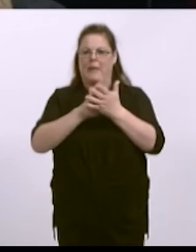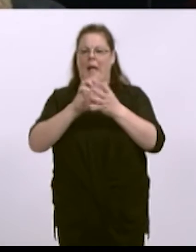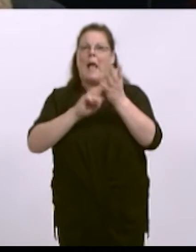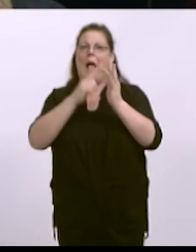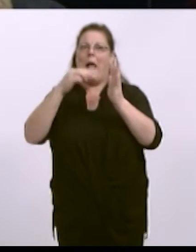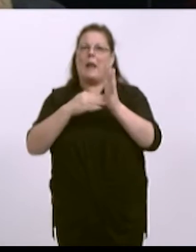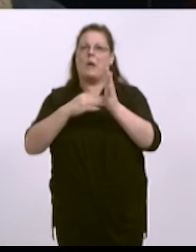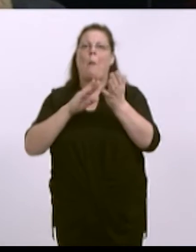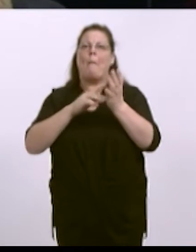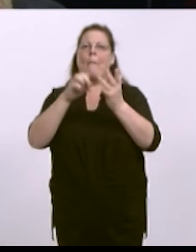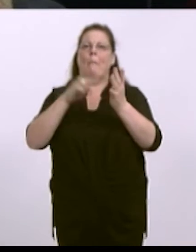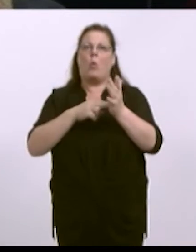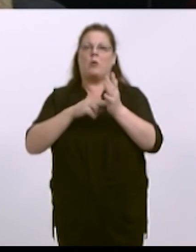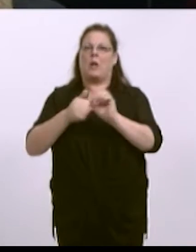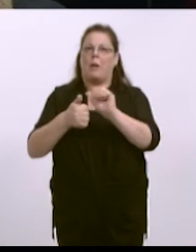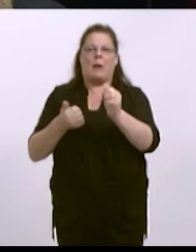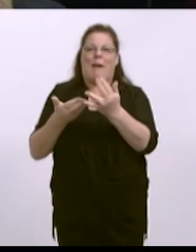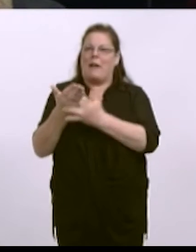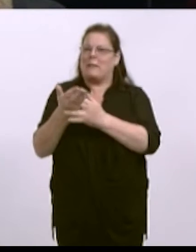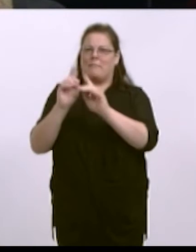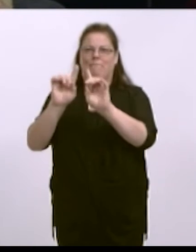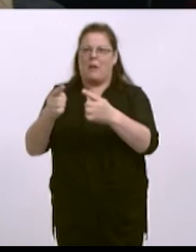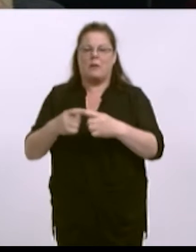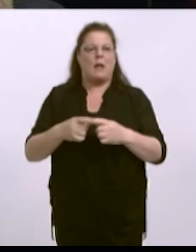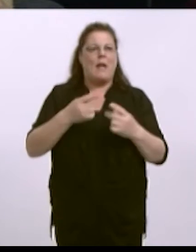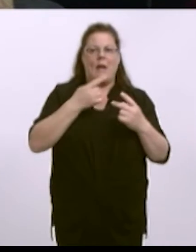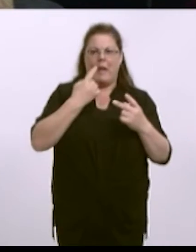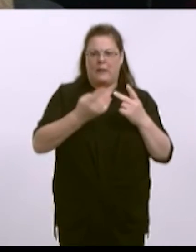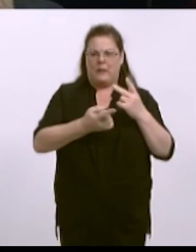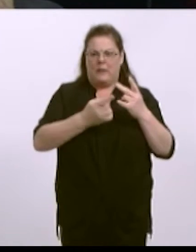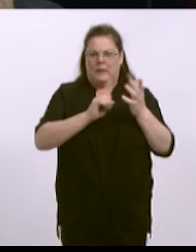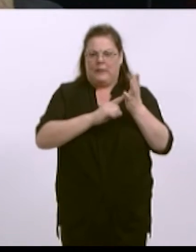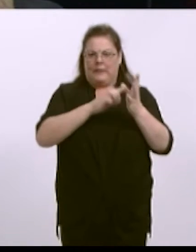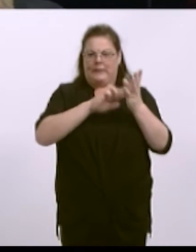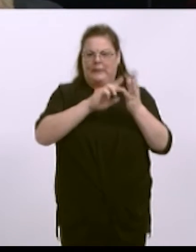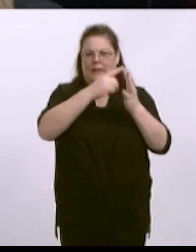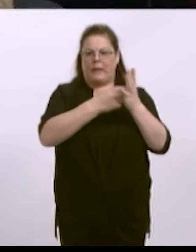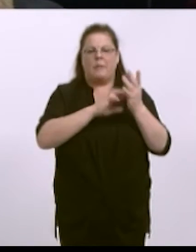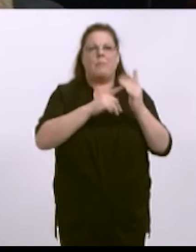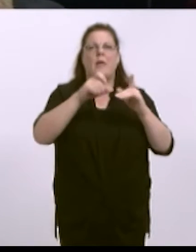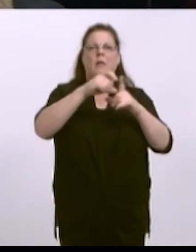chi am Landdona, lle mae 14 o deuluoedd yn desbrad i gael band eang cyflym ac isio talu